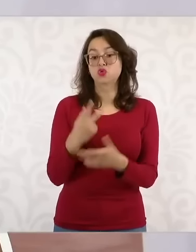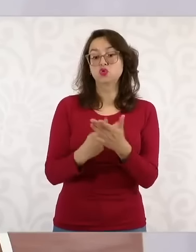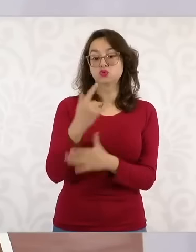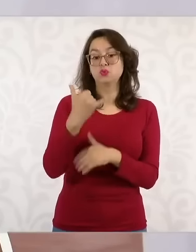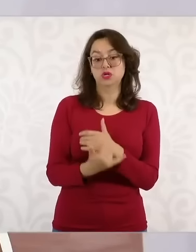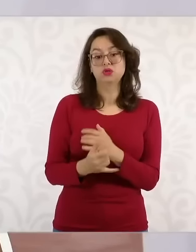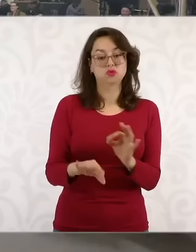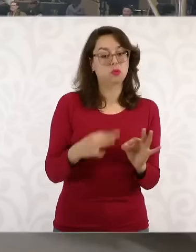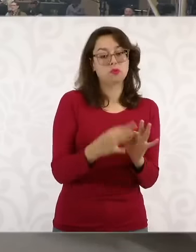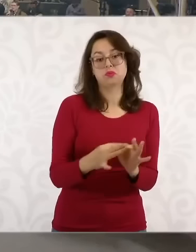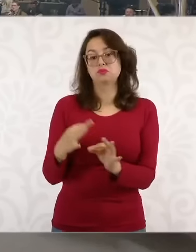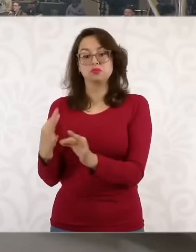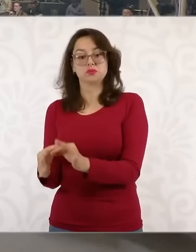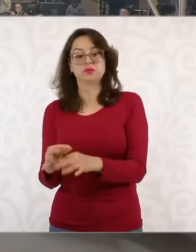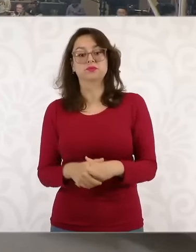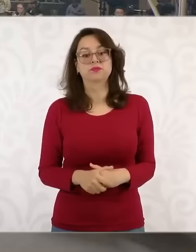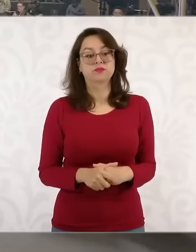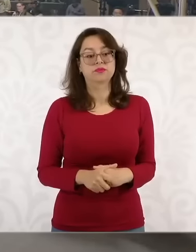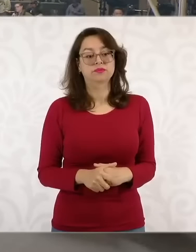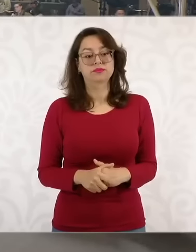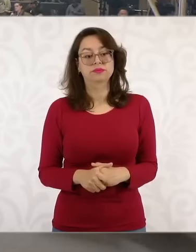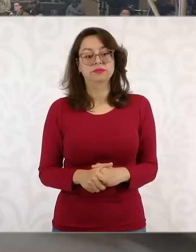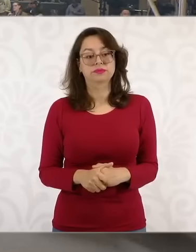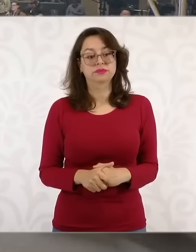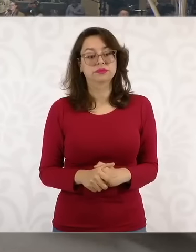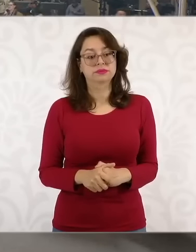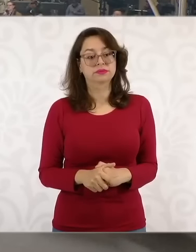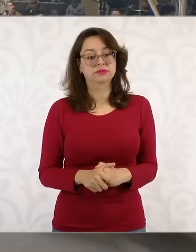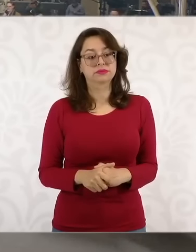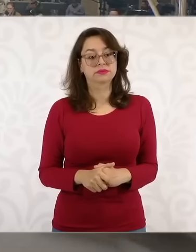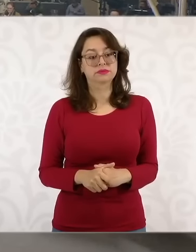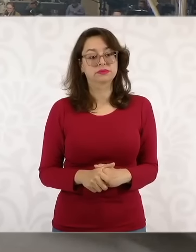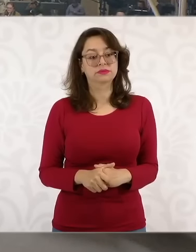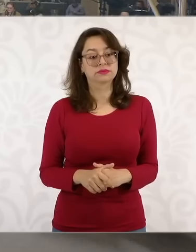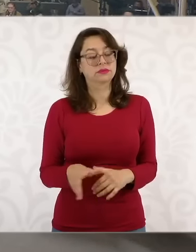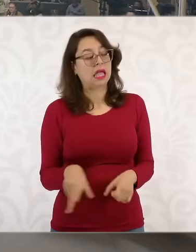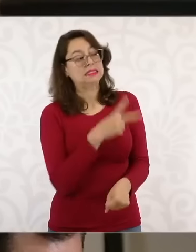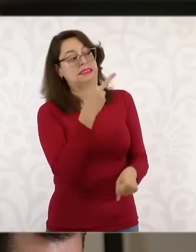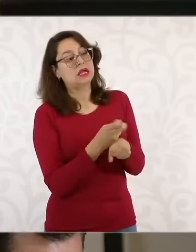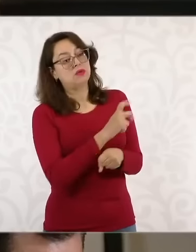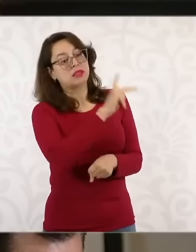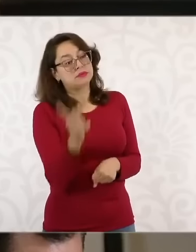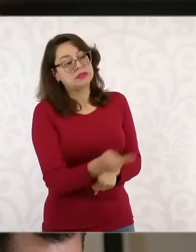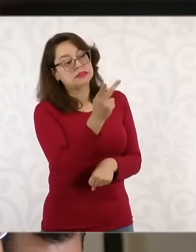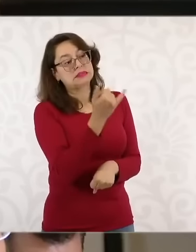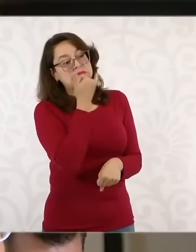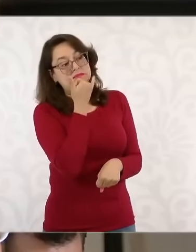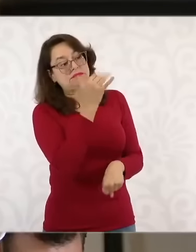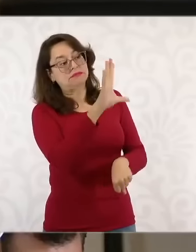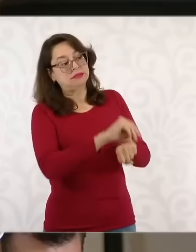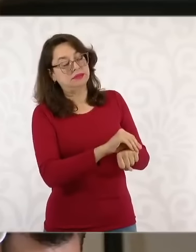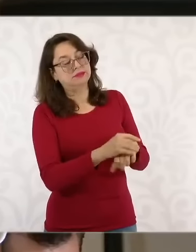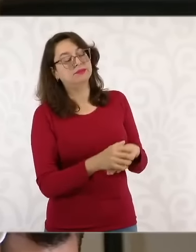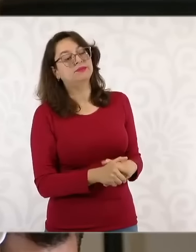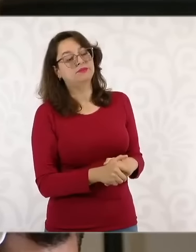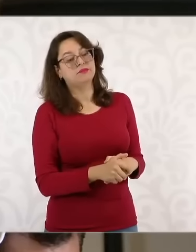y forma. Y una segunda una segunda pregunta, si me lo permite. Este eh pues esta convocatoria que